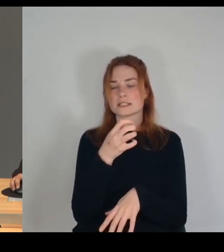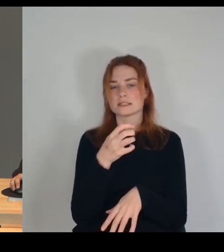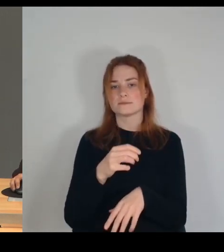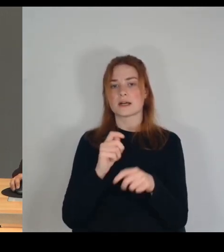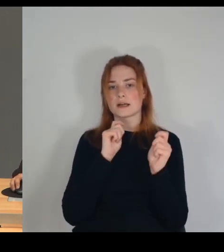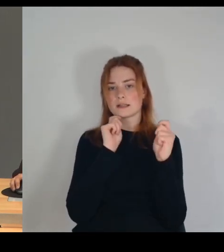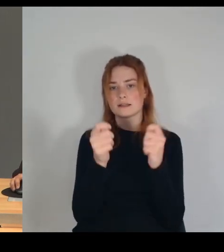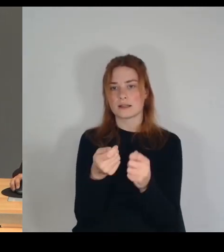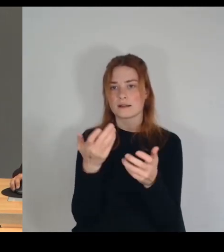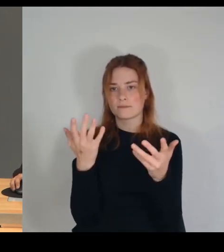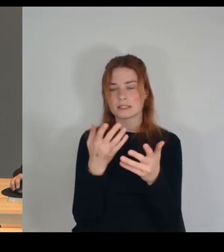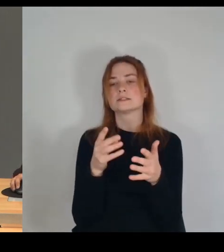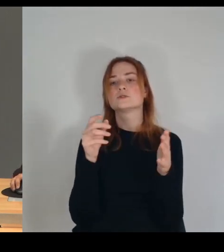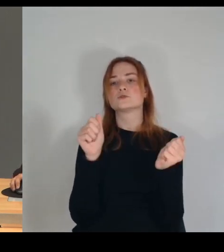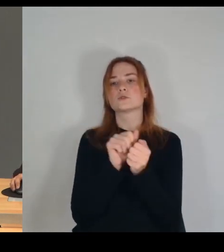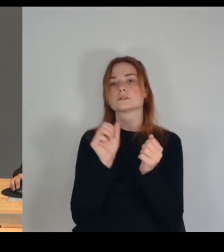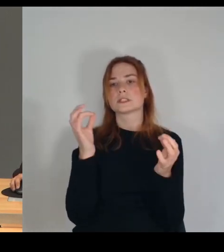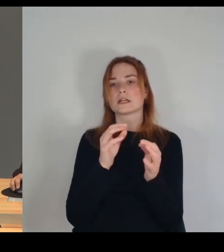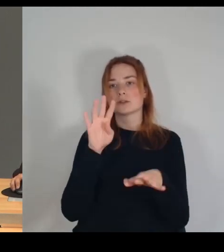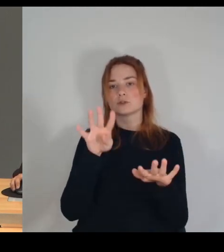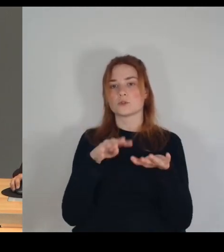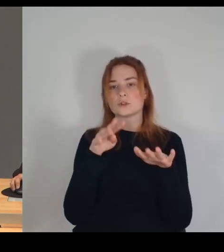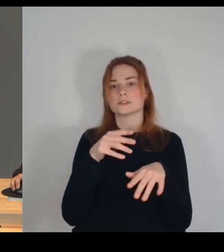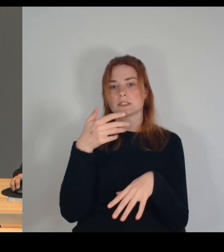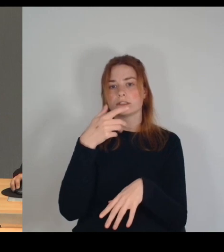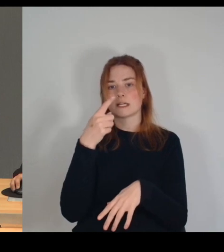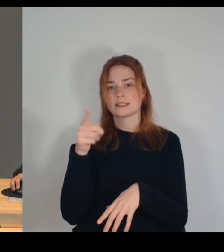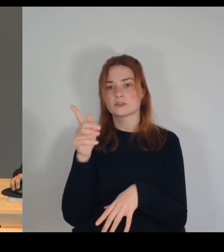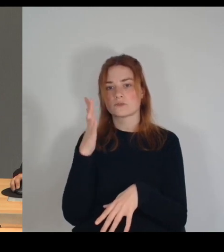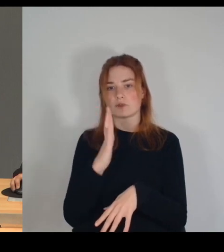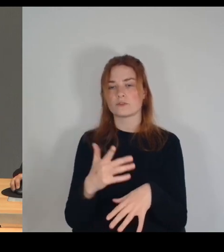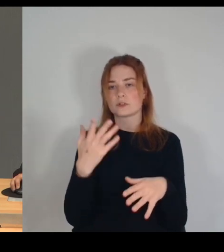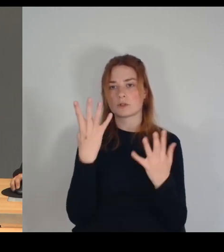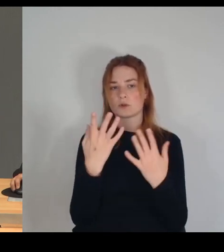Anwendung von Paragraf 246 Absätze 9 bis 13 Baugesetzbuch in